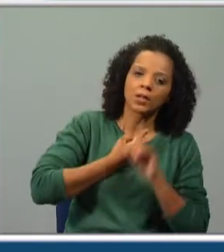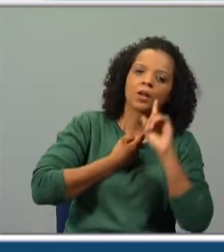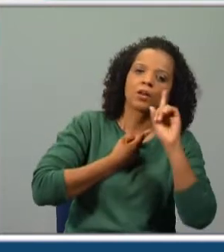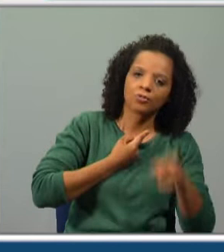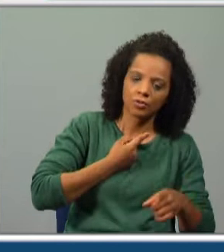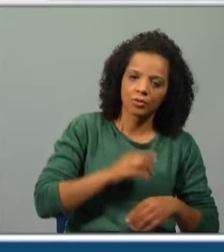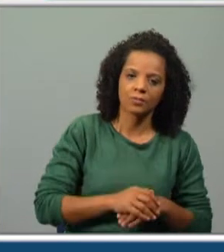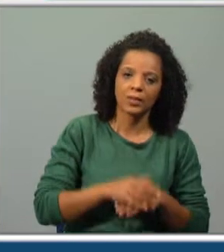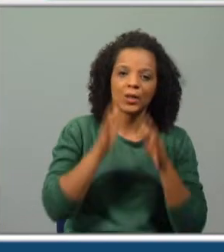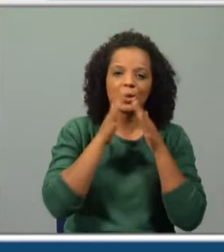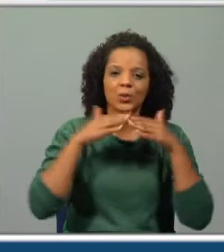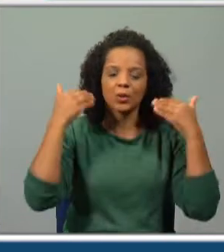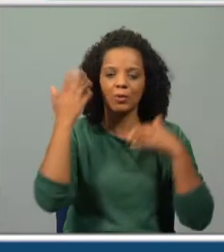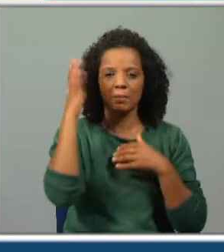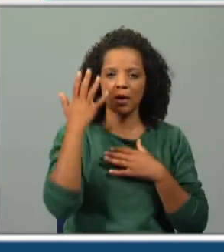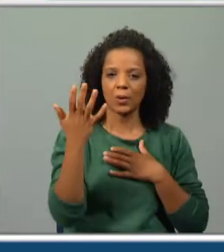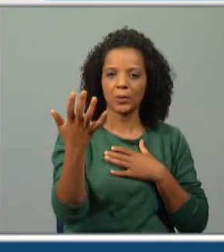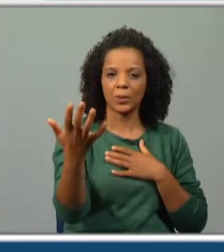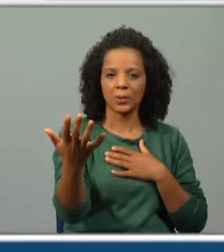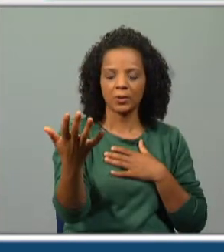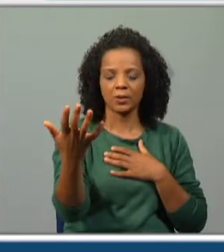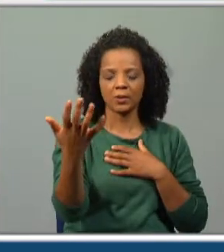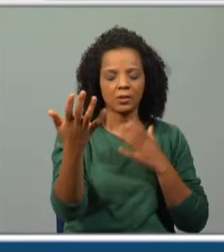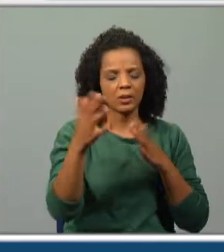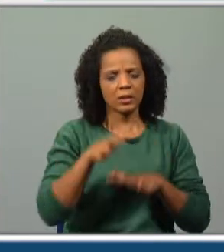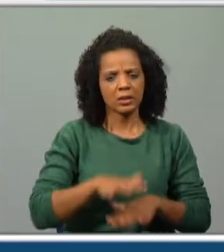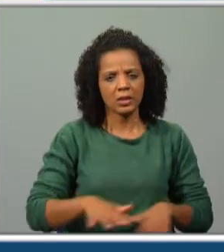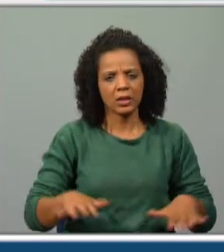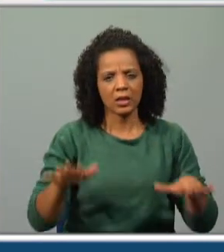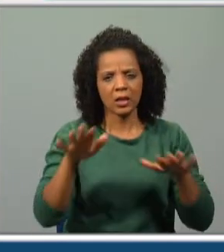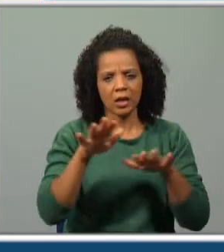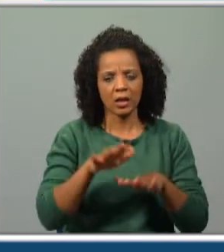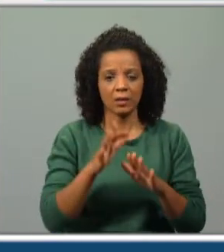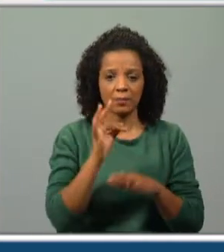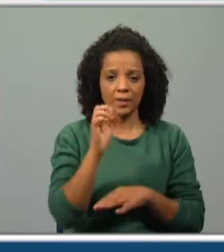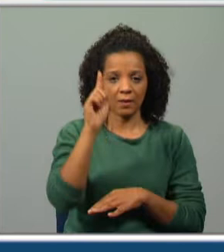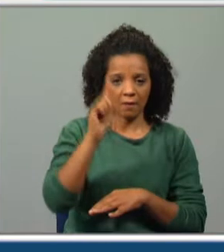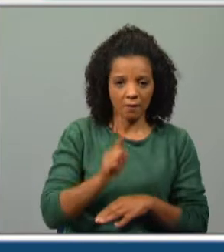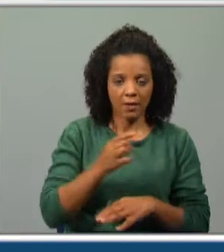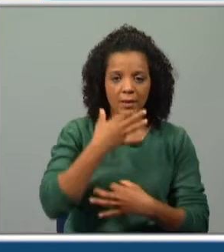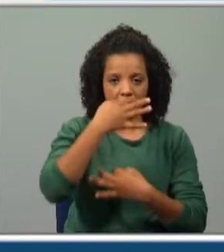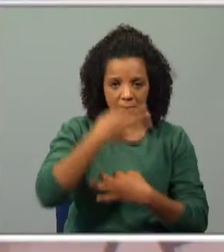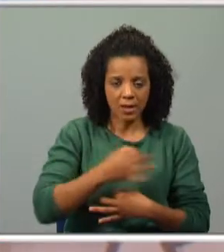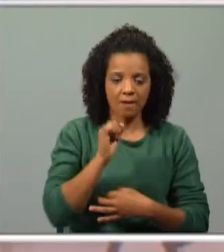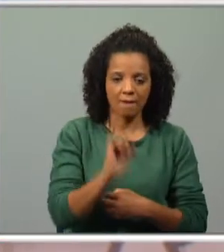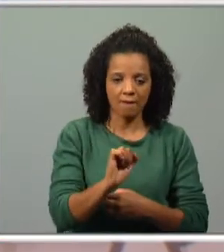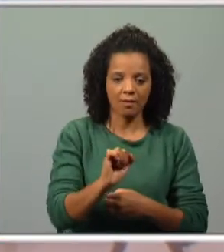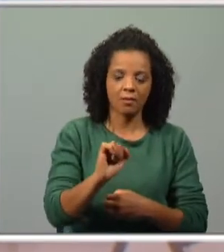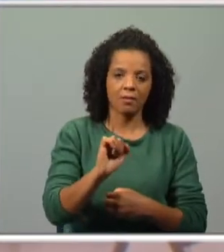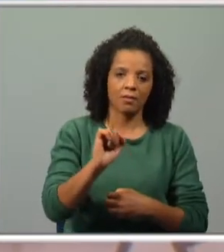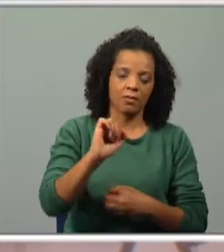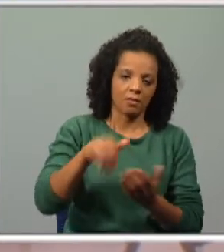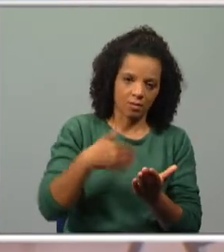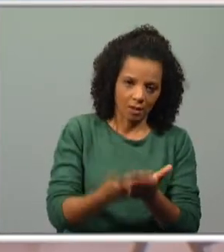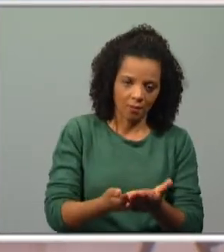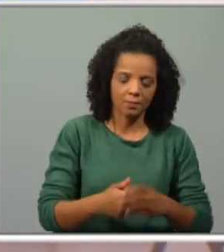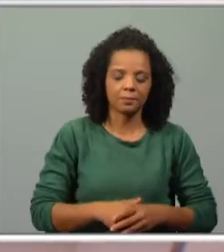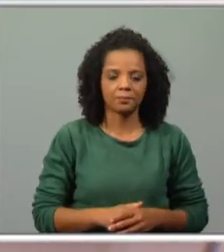sorrir o estendeu a mão com a serenidade que a fé que a crença dela lhe dava 微笑平靜地伸出手她的信仰給她的信念